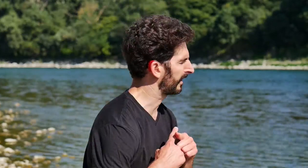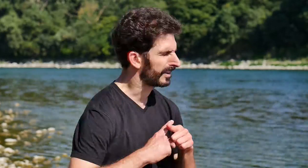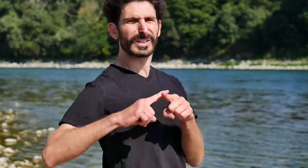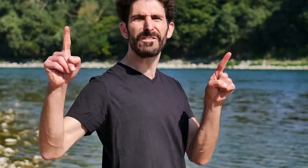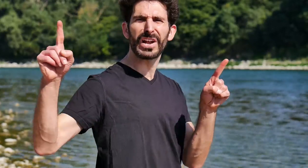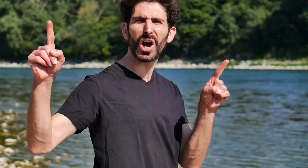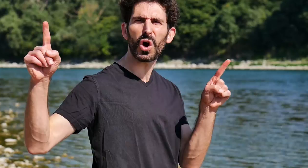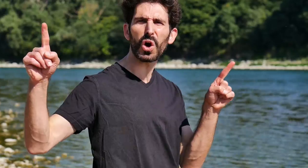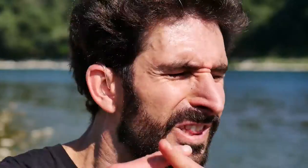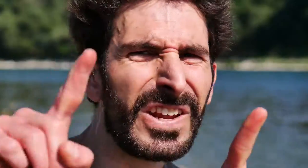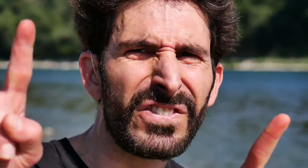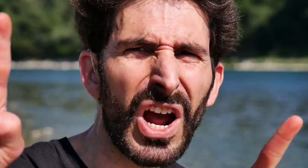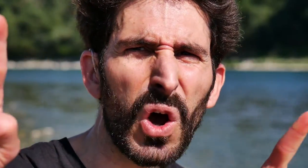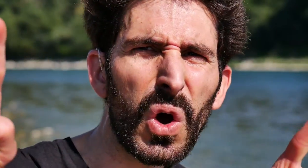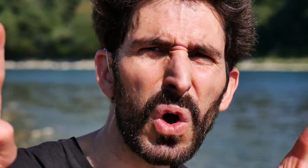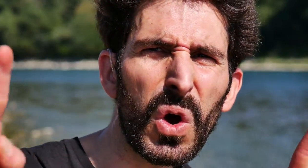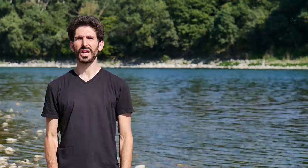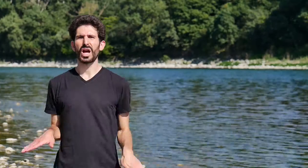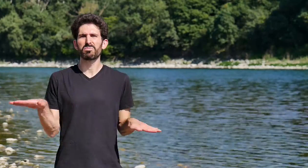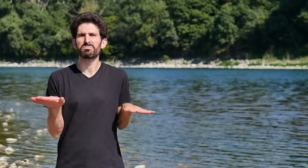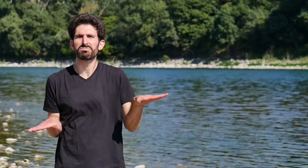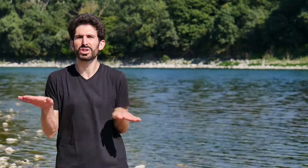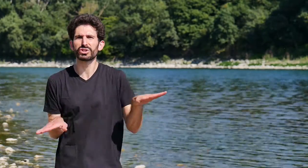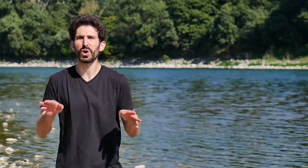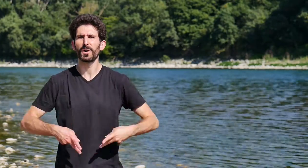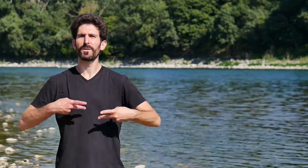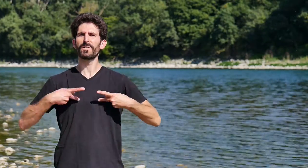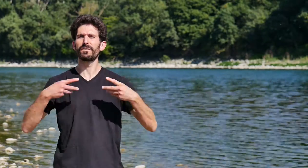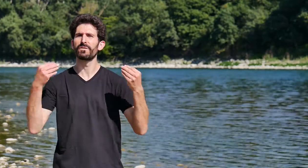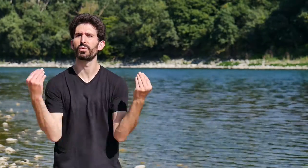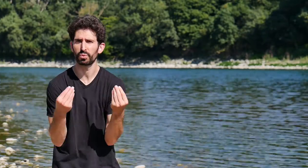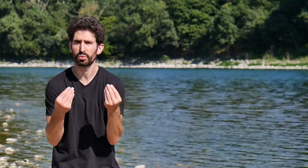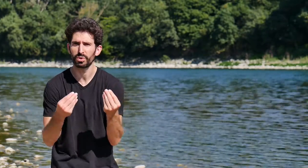Différents. Où vit le manchot ?